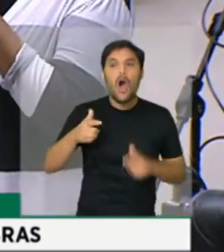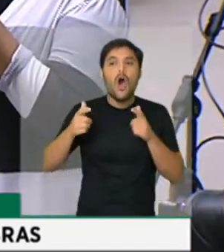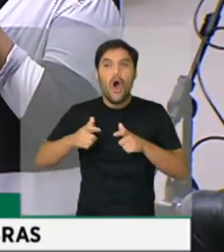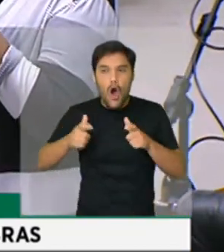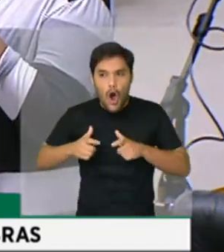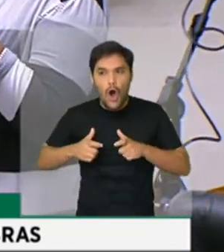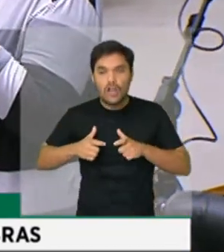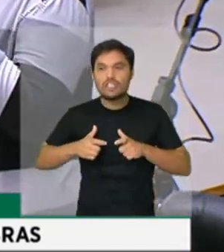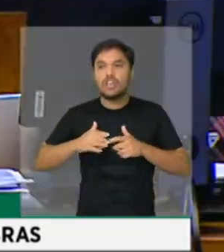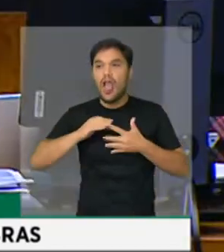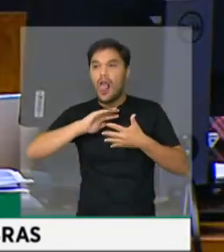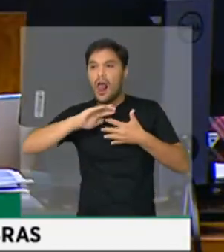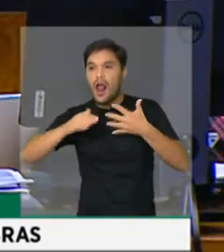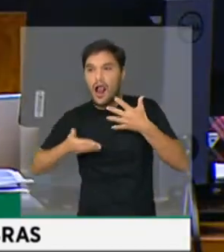TAQUIGRÁFICAS DA CASA NÃO PEGUEM AS FALAS QUE FORAM